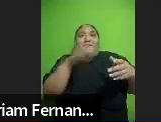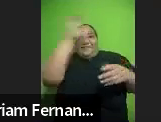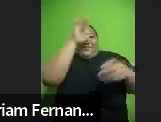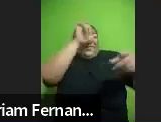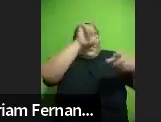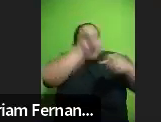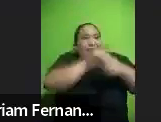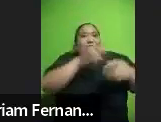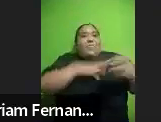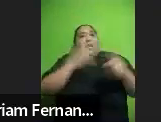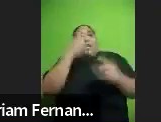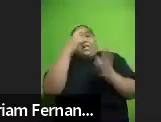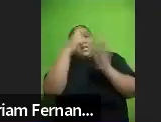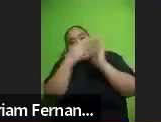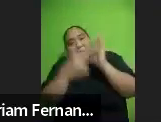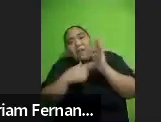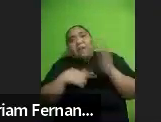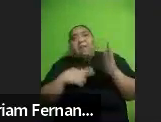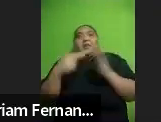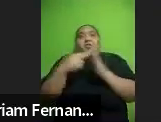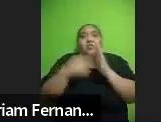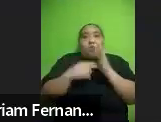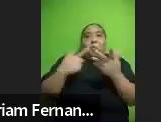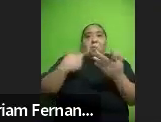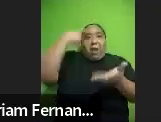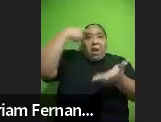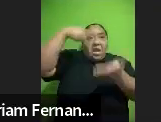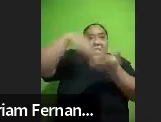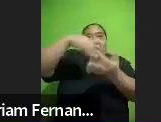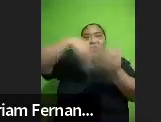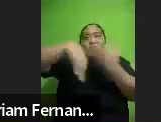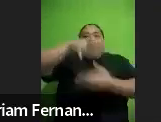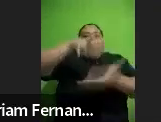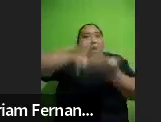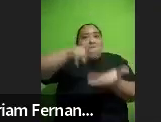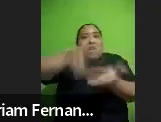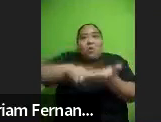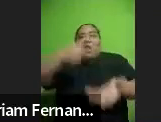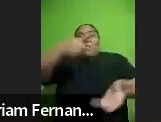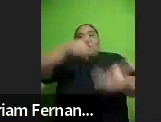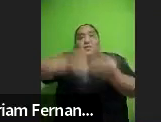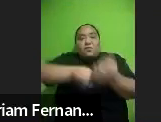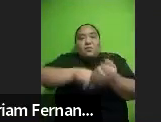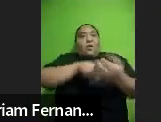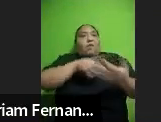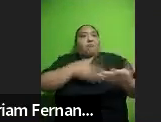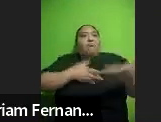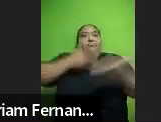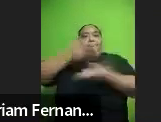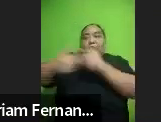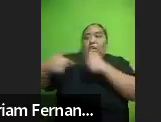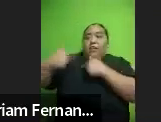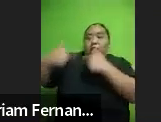sorda que es isabel ue es el saber hacer es el saber hacer hay Reglas, Hay normas, hay Hay normas, hay creencias, hay mitos y valores que se que se transmiten de